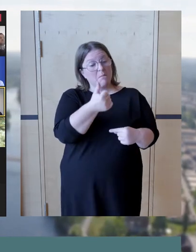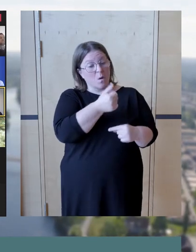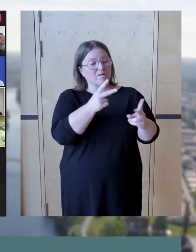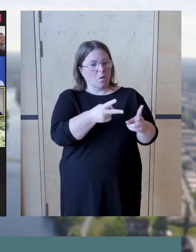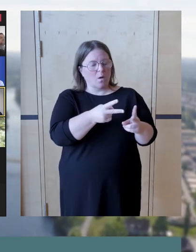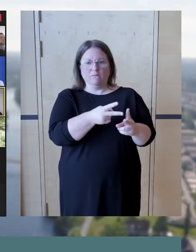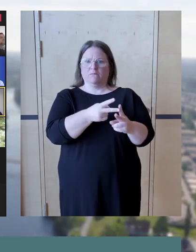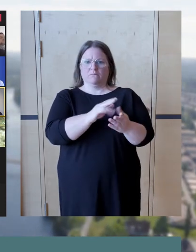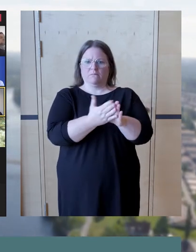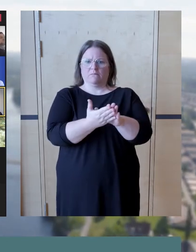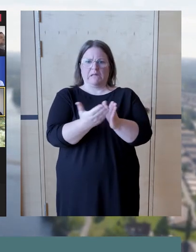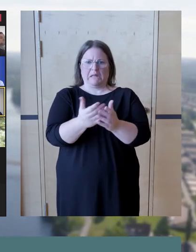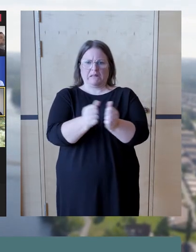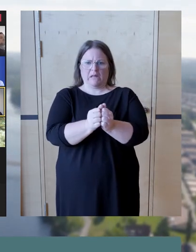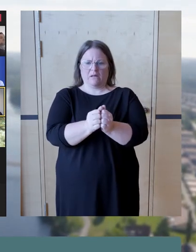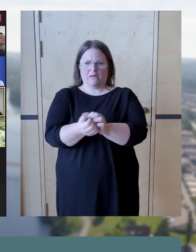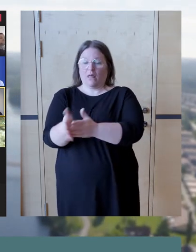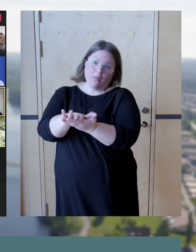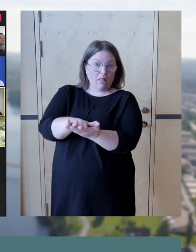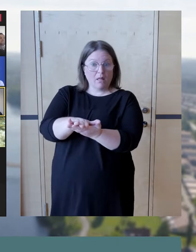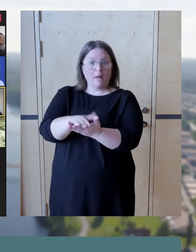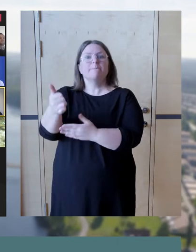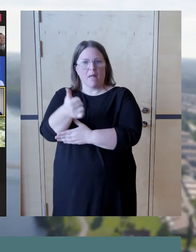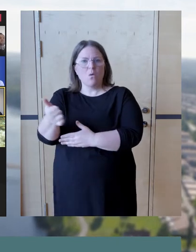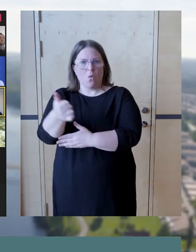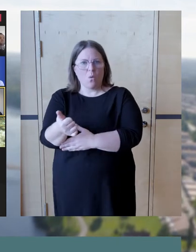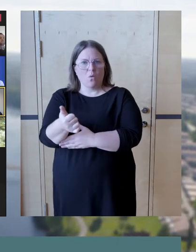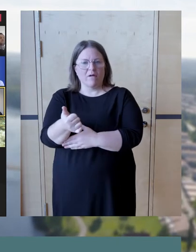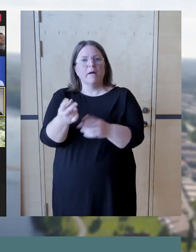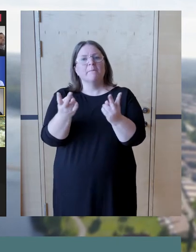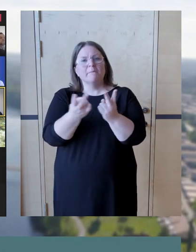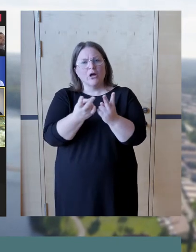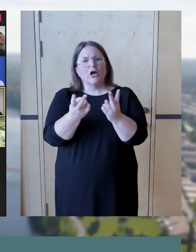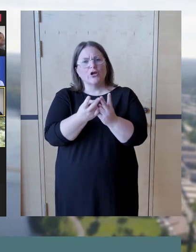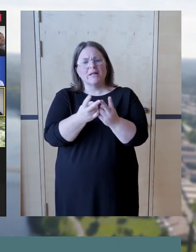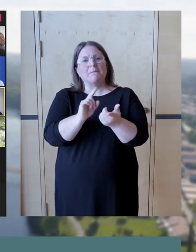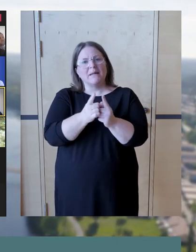Nu säger man behov att det här gör en otydlighet Den måste ju Faktiskt på